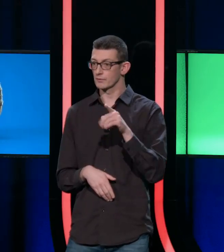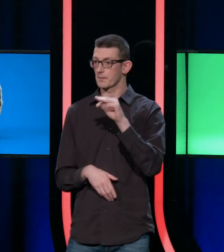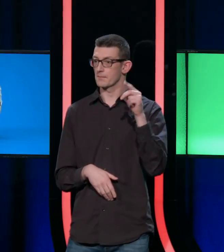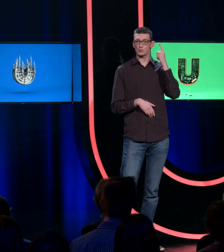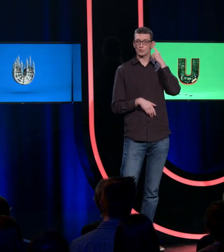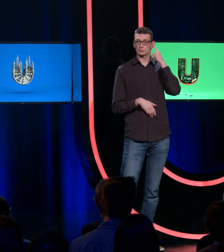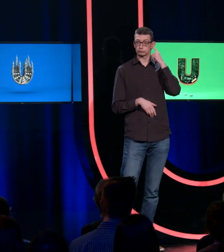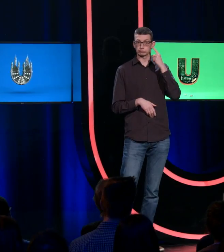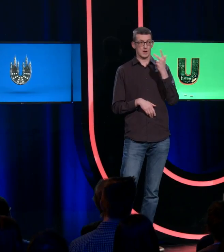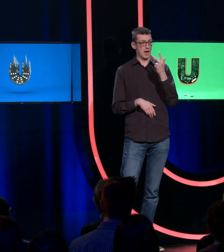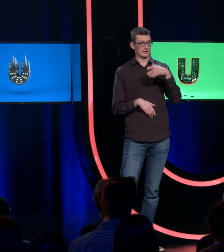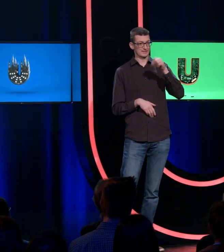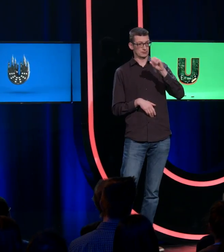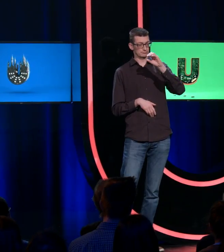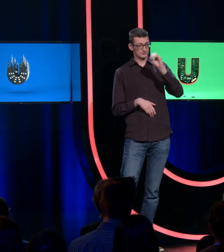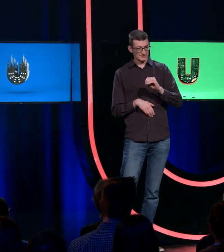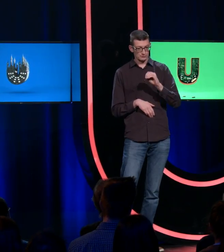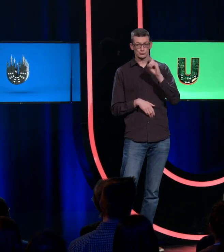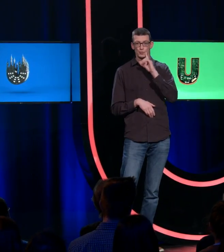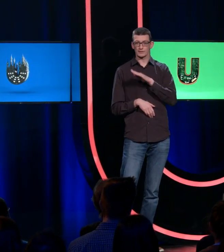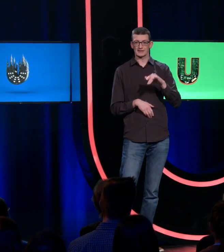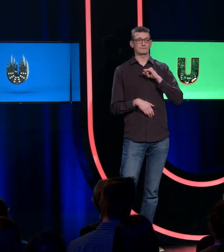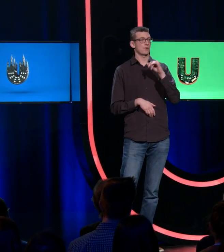om het Nederlands voor dove mensen toegankelijk te maken.